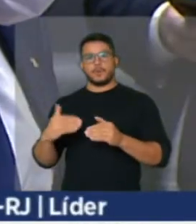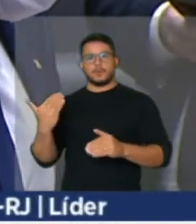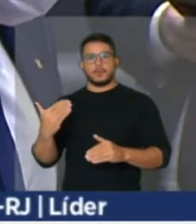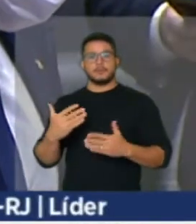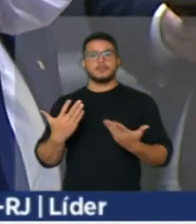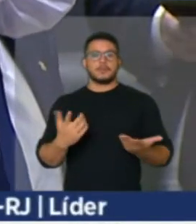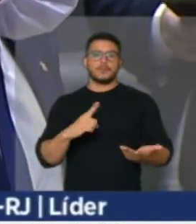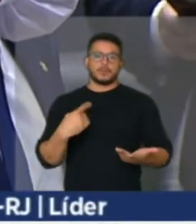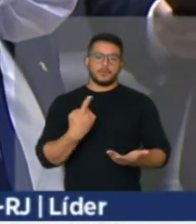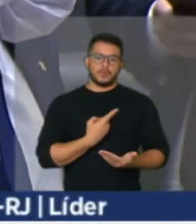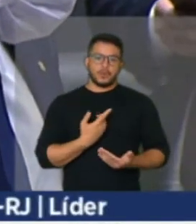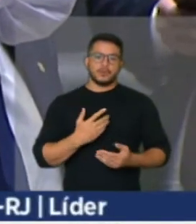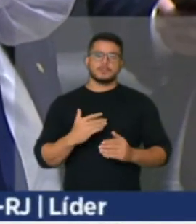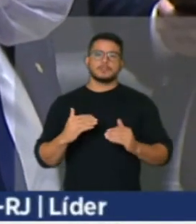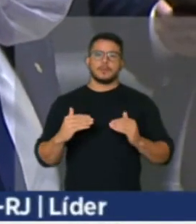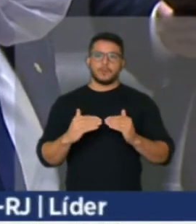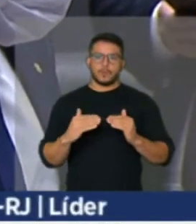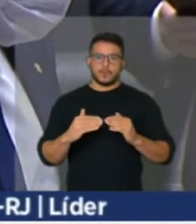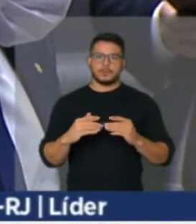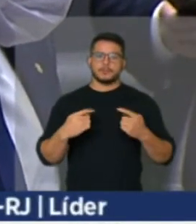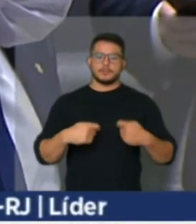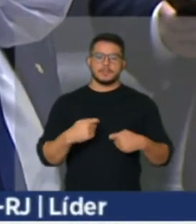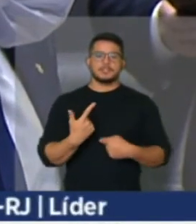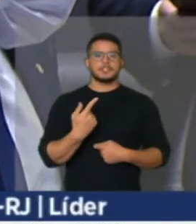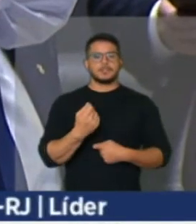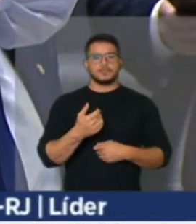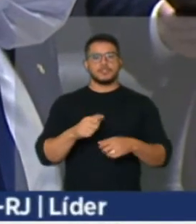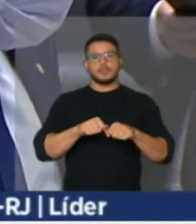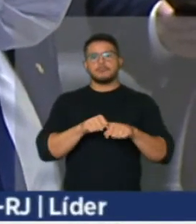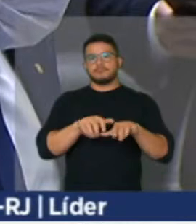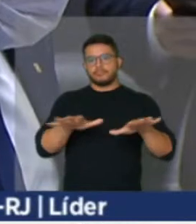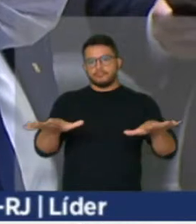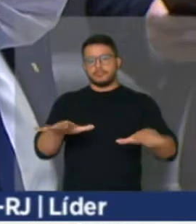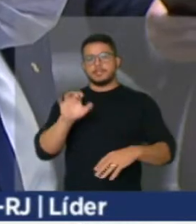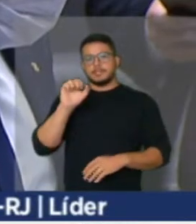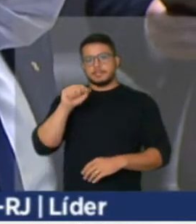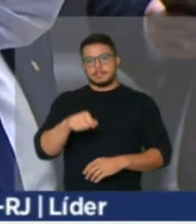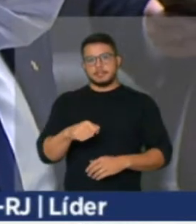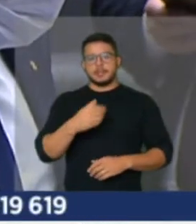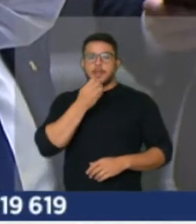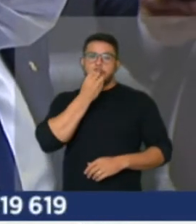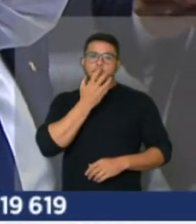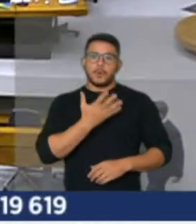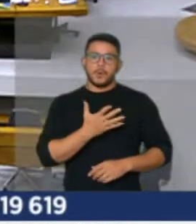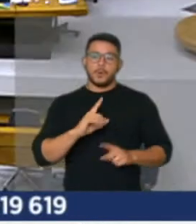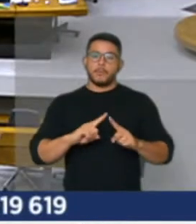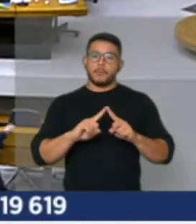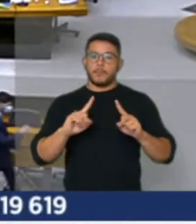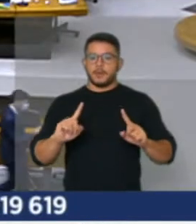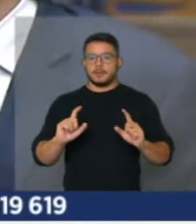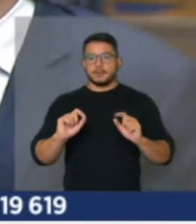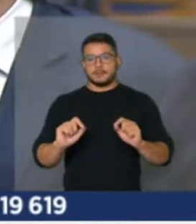RESPONSABILIDADE, O QUE TORNA ESSA MATÉRIA POR UM LADO MERITÓRIA, POR OUTRO LADO TAMBÉM A GENTE ESTÁ FALANDO DE ALGO QUE NÃO REFIRO VÊ O